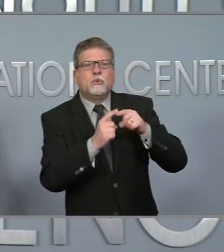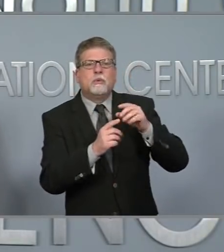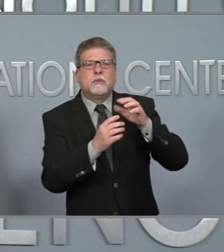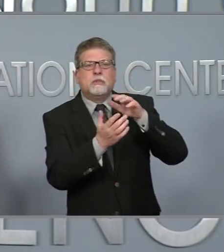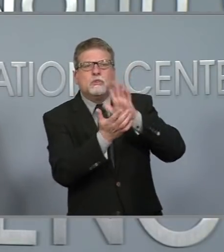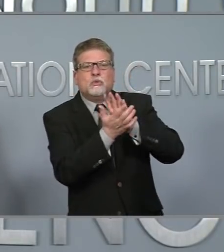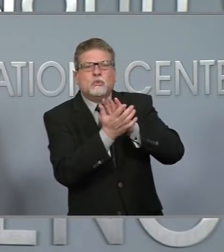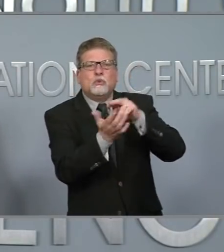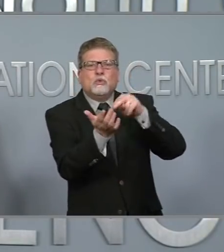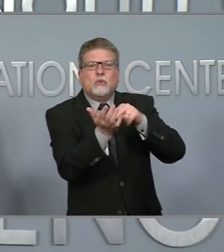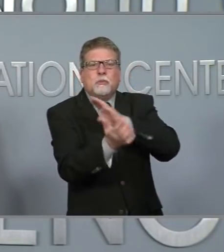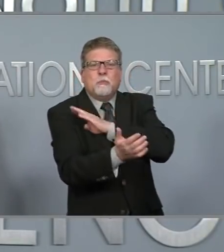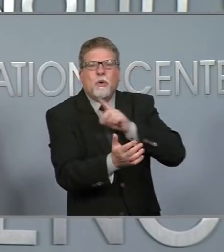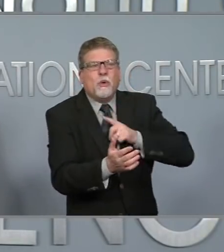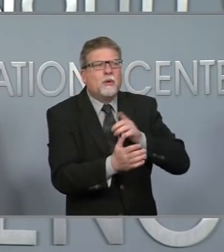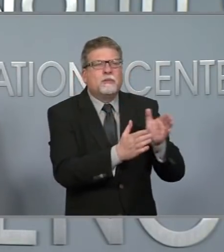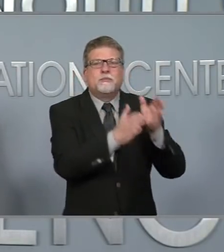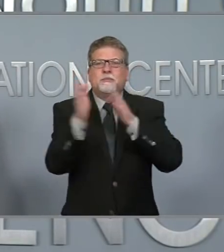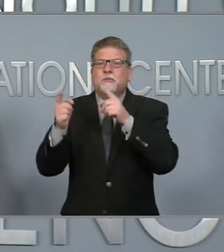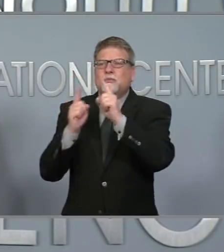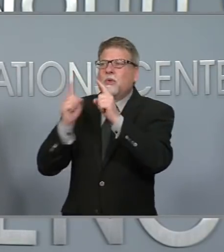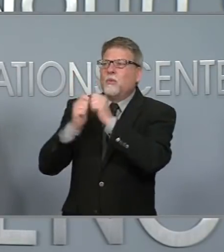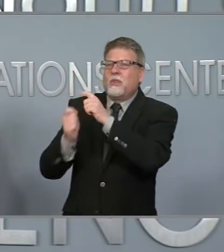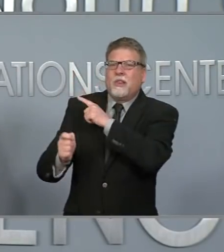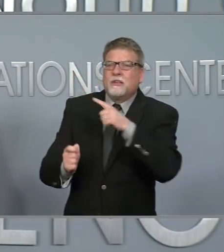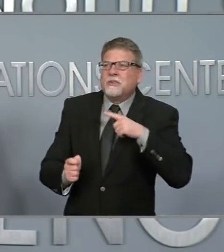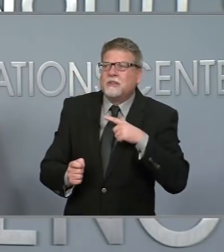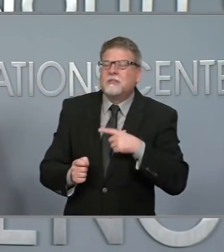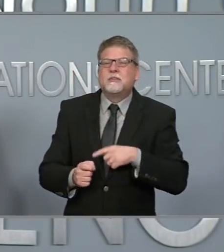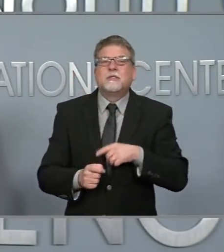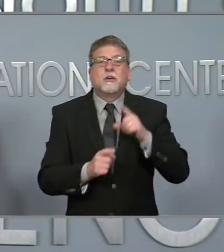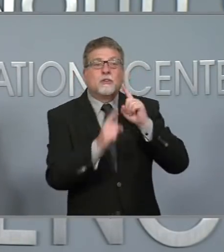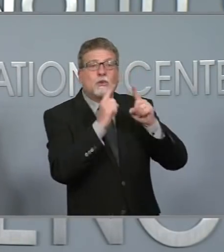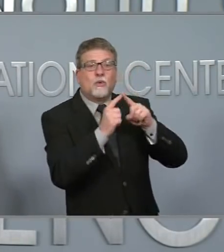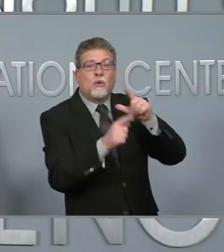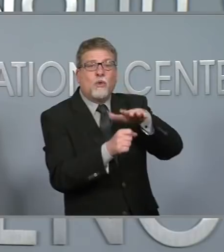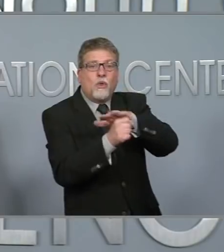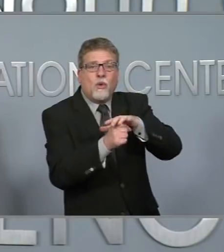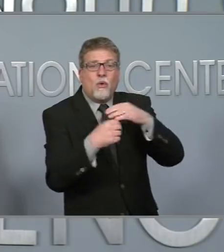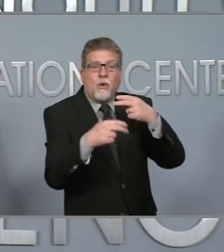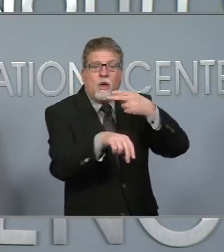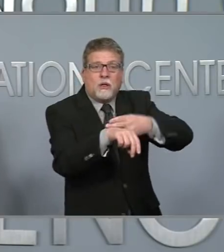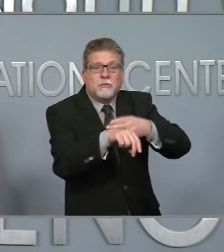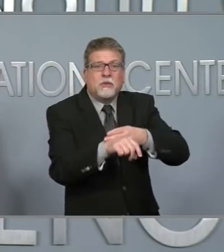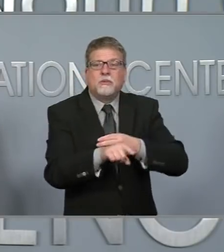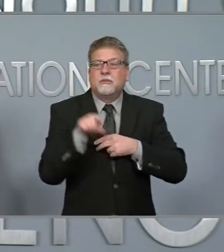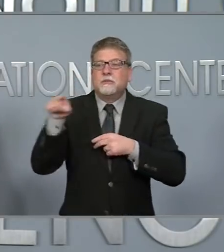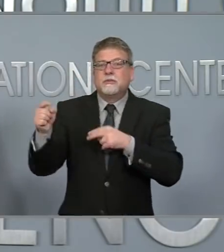sector privado que deben de saber qué tipo de cambios.